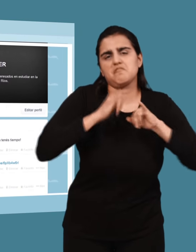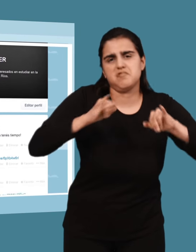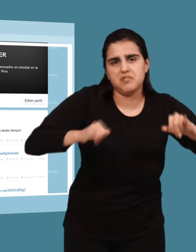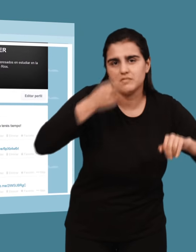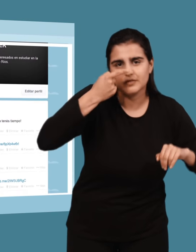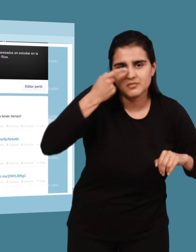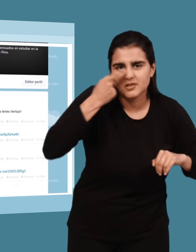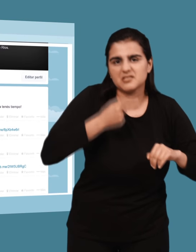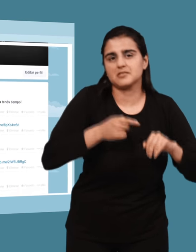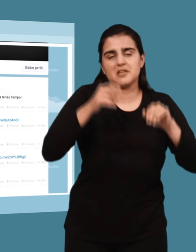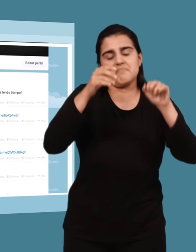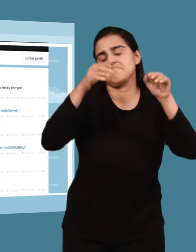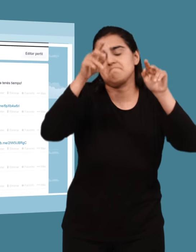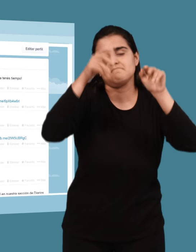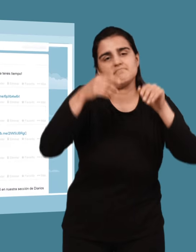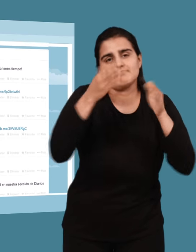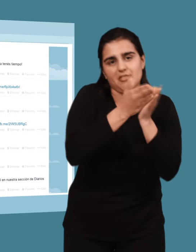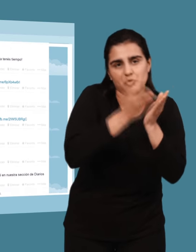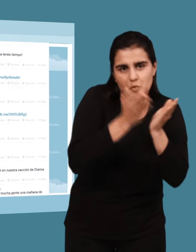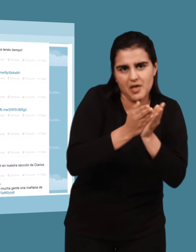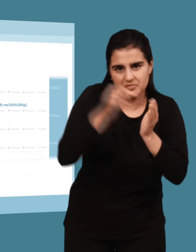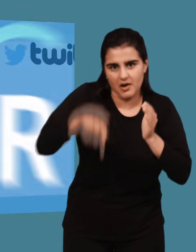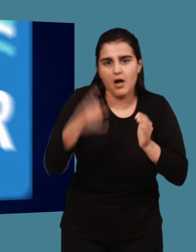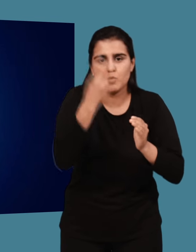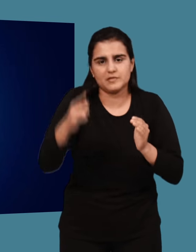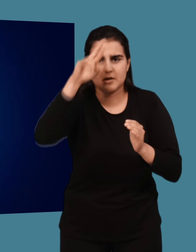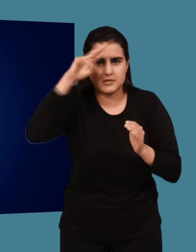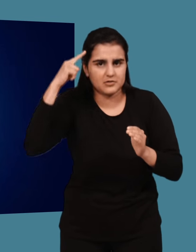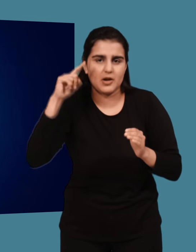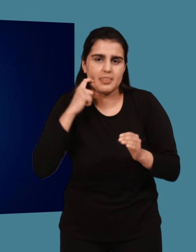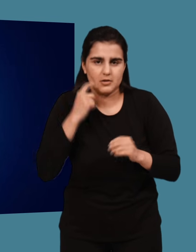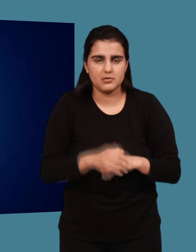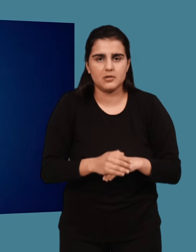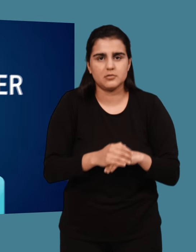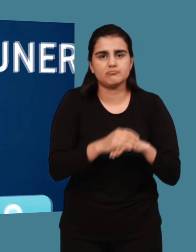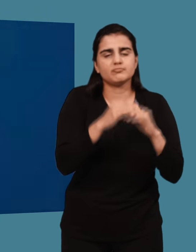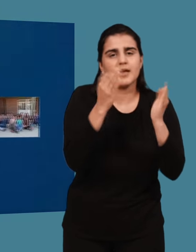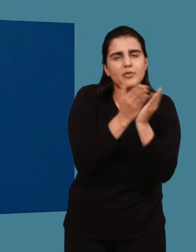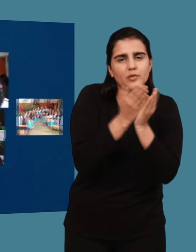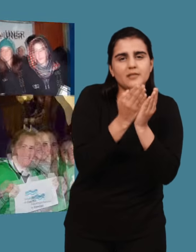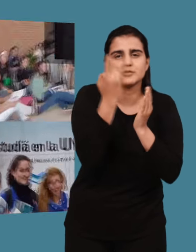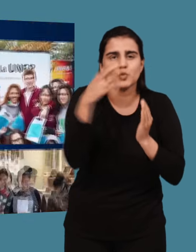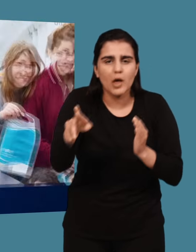Noticias de interés para ingresantes y alumnos de la Universidad Nacional de Entre Ríos. Estudiantes UNER. Sumate.